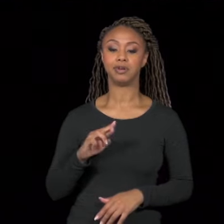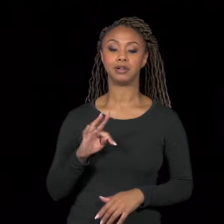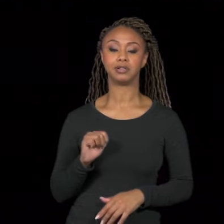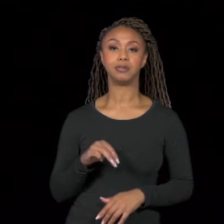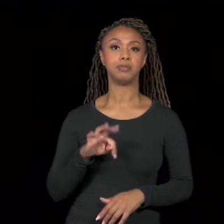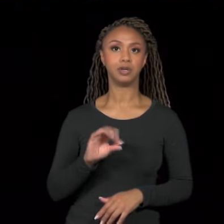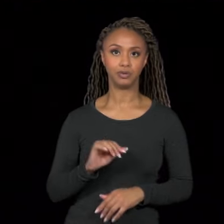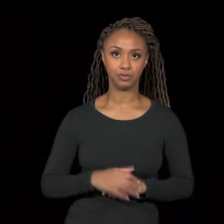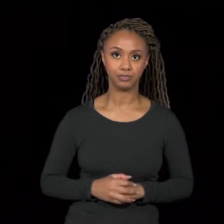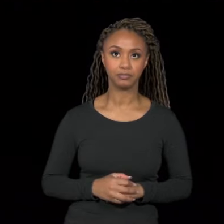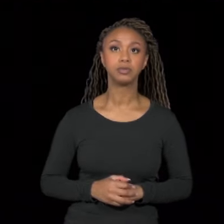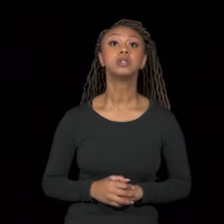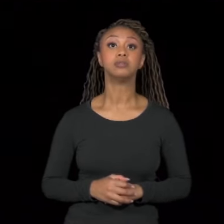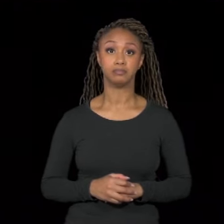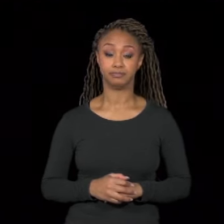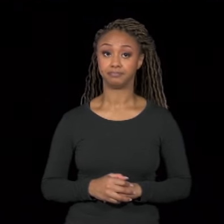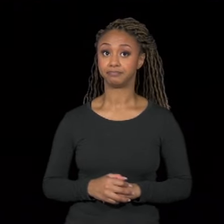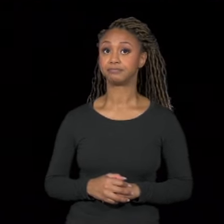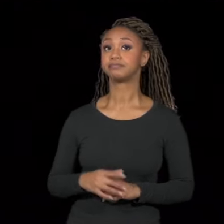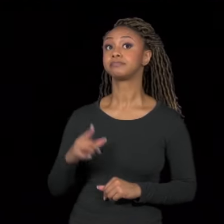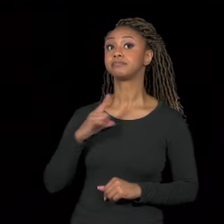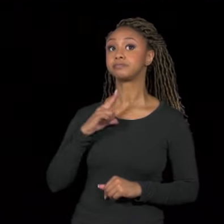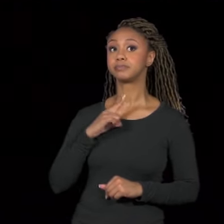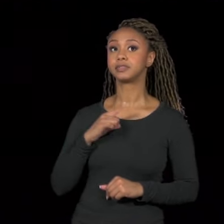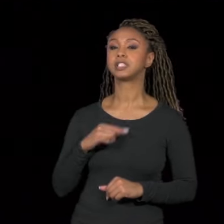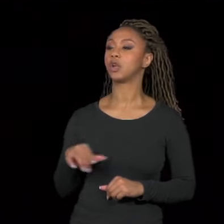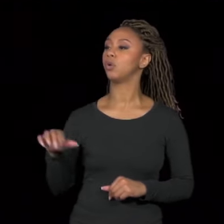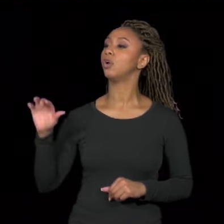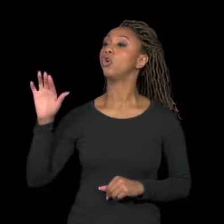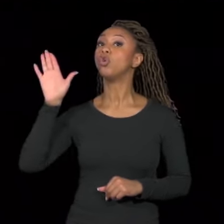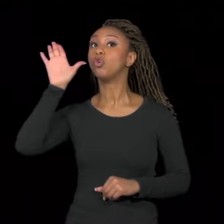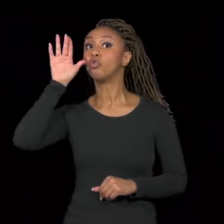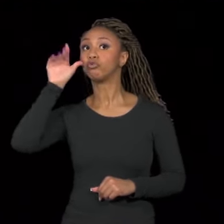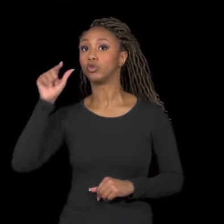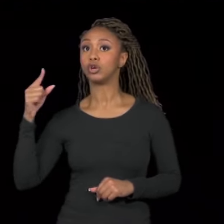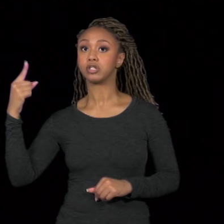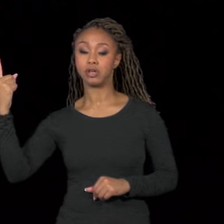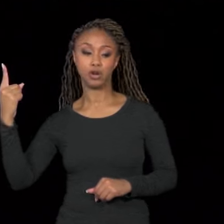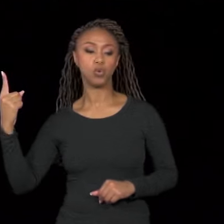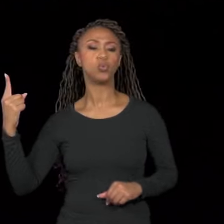RELACIONANDO POR MEIO DO QUÊ? DO RELACIONAMENTO "TRABALHA PARA".